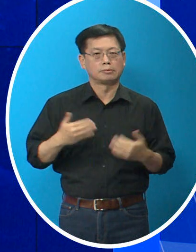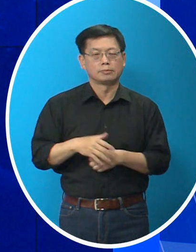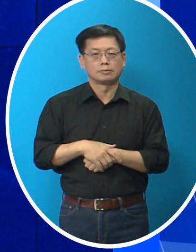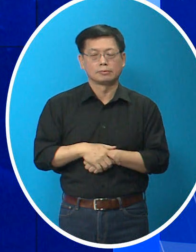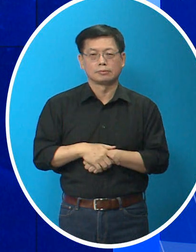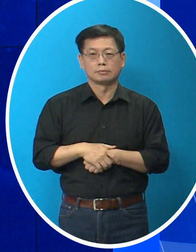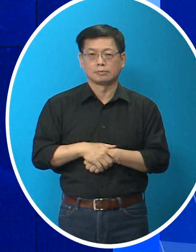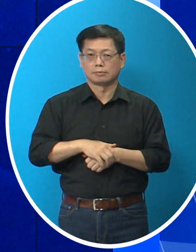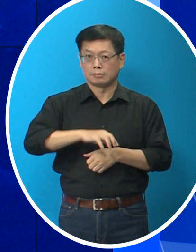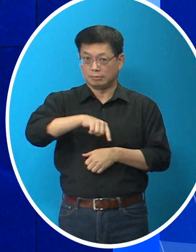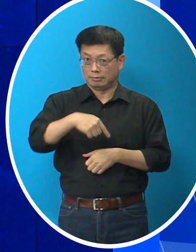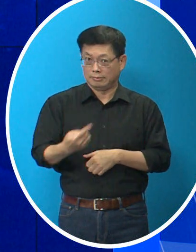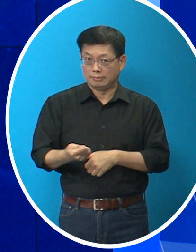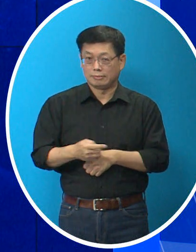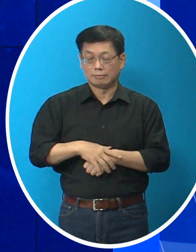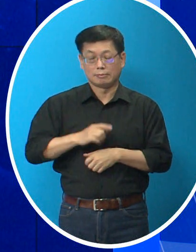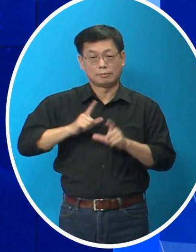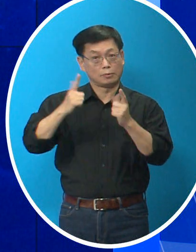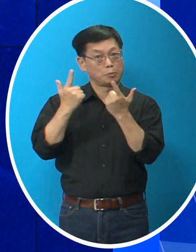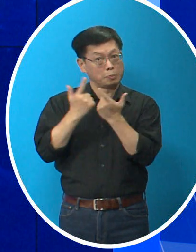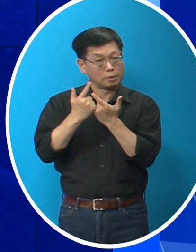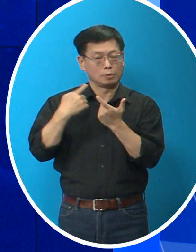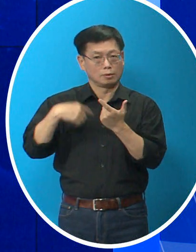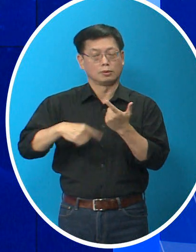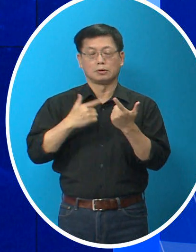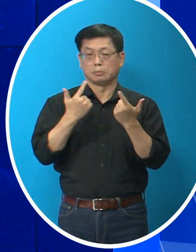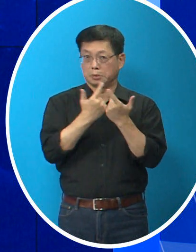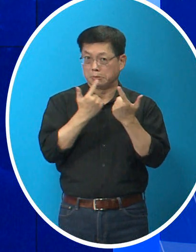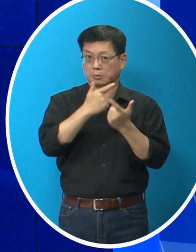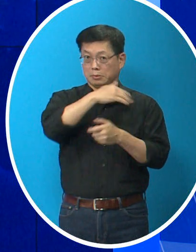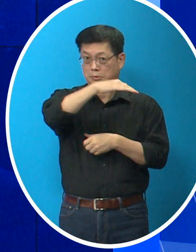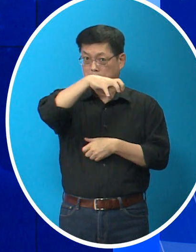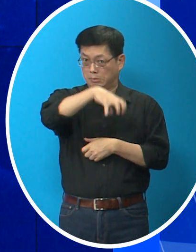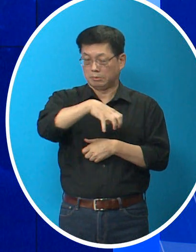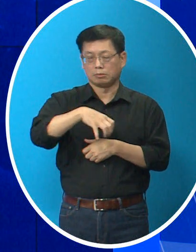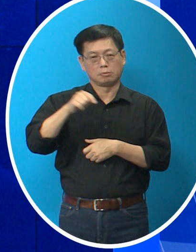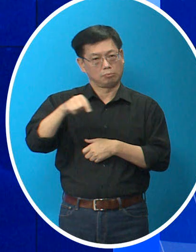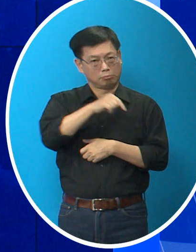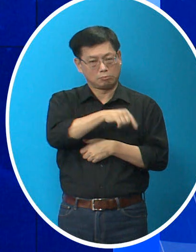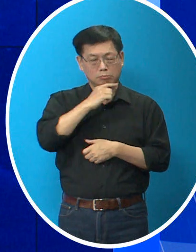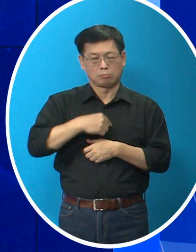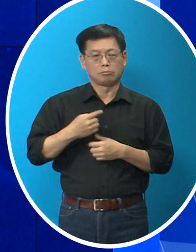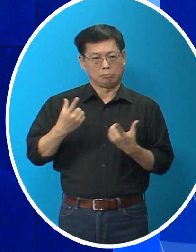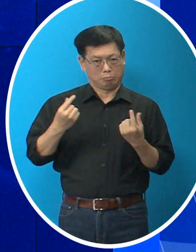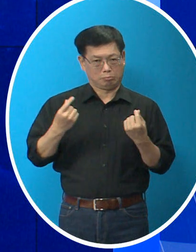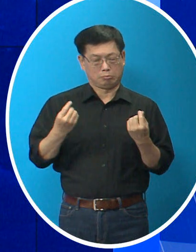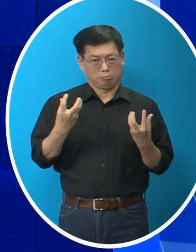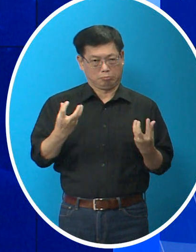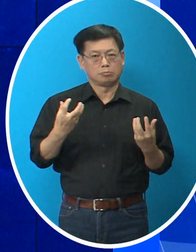另外在東北部地區還有北部山區這一塊 相對來說降雨也都是相對比較明顯一些